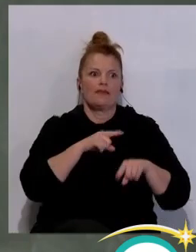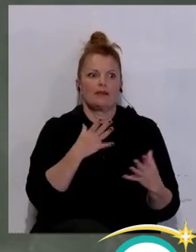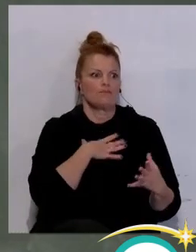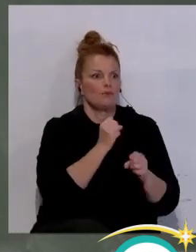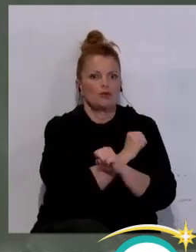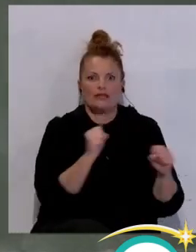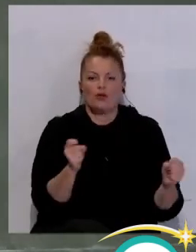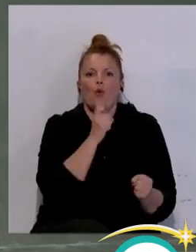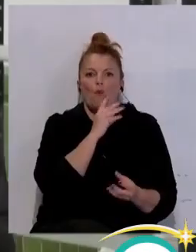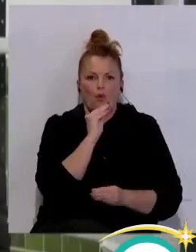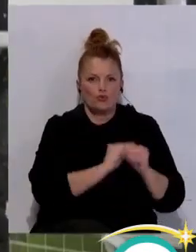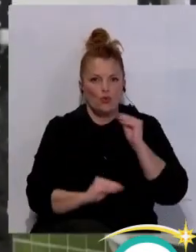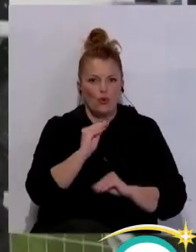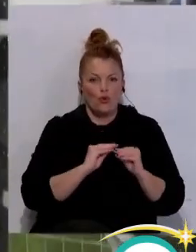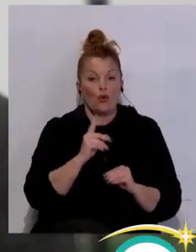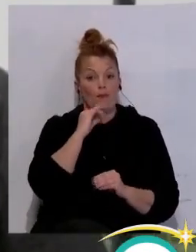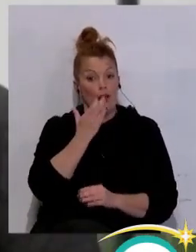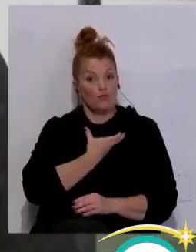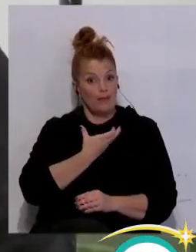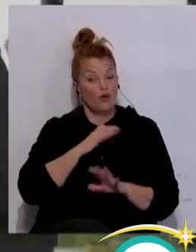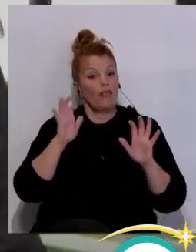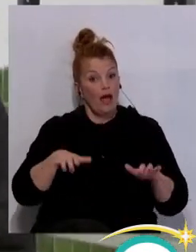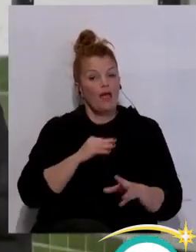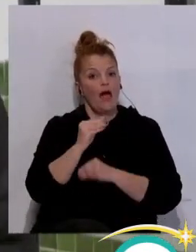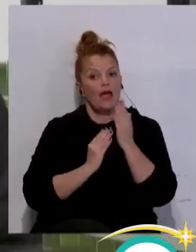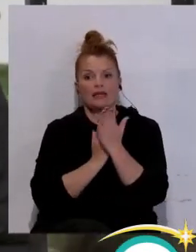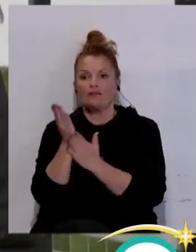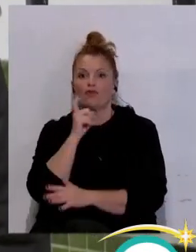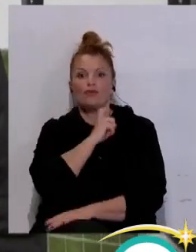y para quien lo desee desde el ayuntamiento de Cádiz a través de la fundación de la mujer se